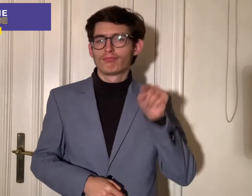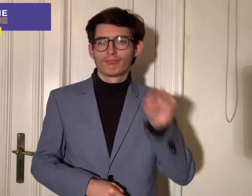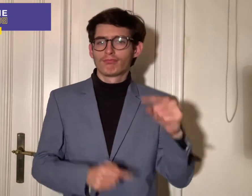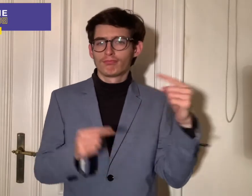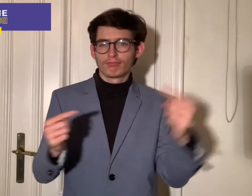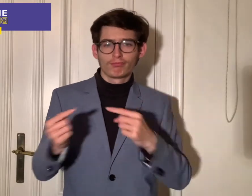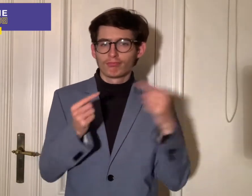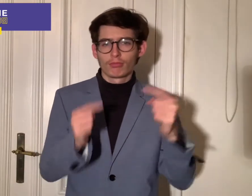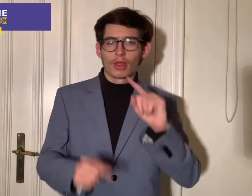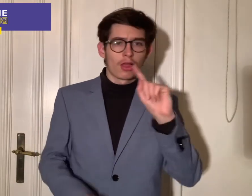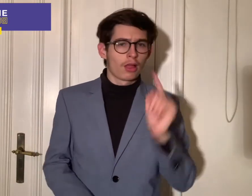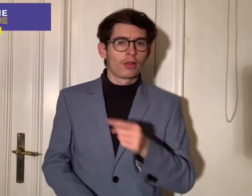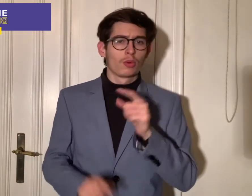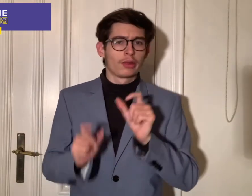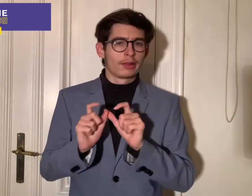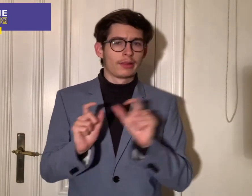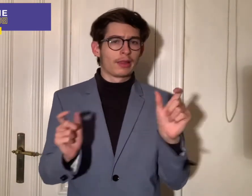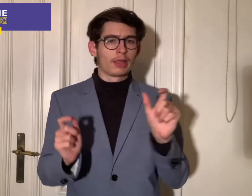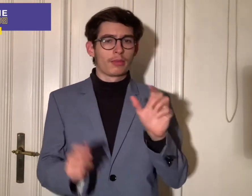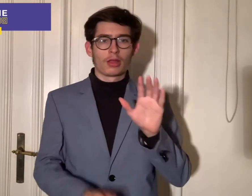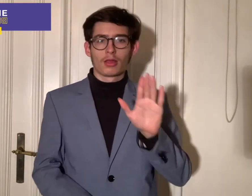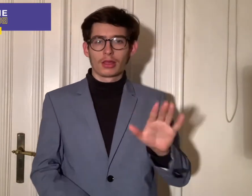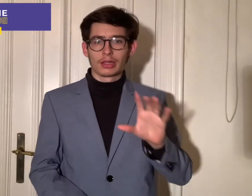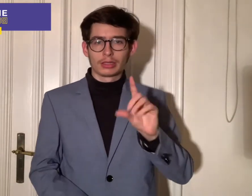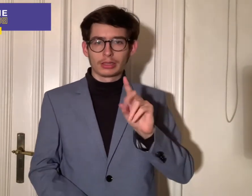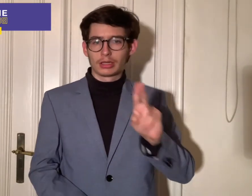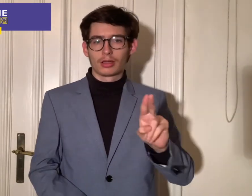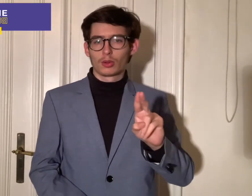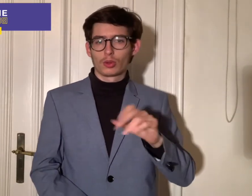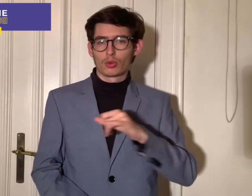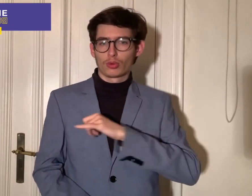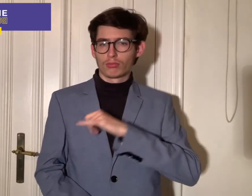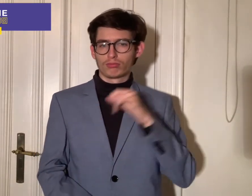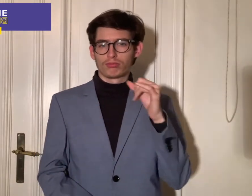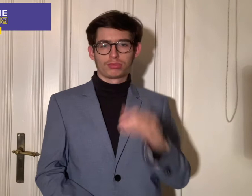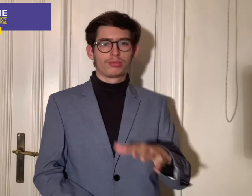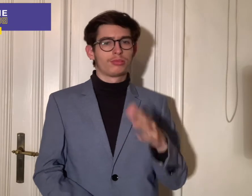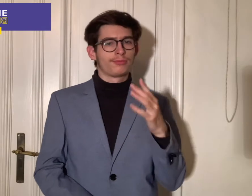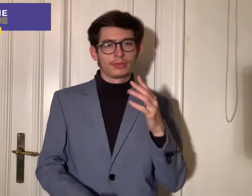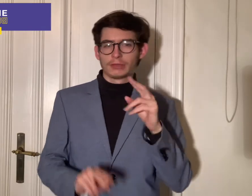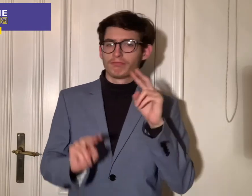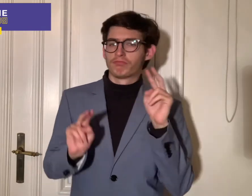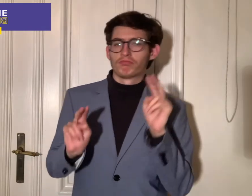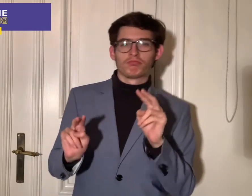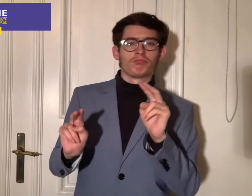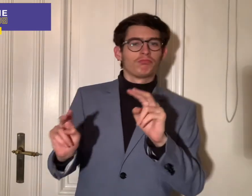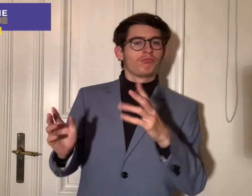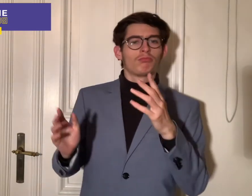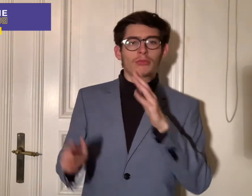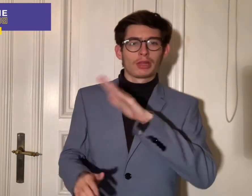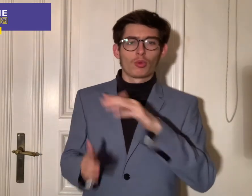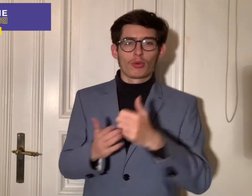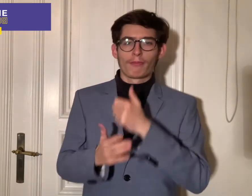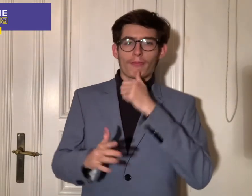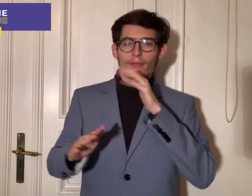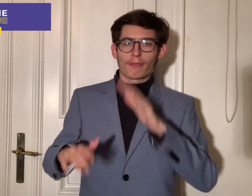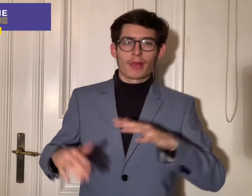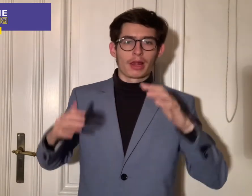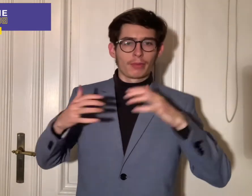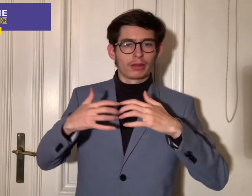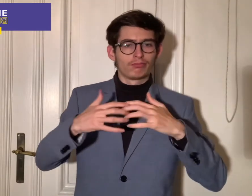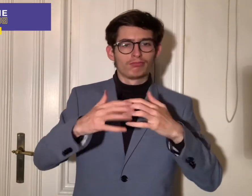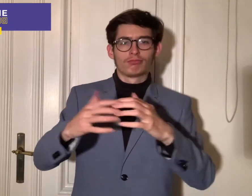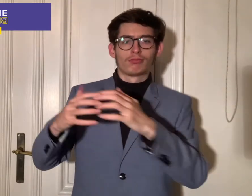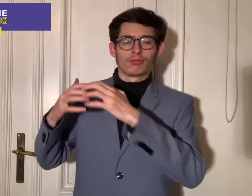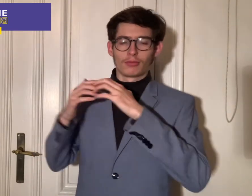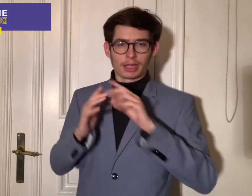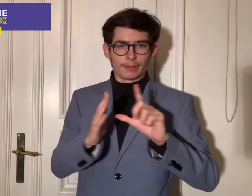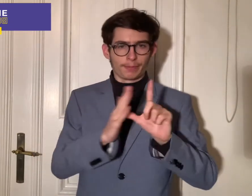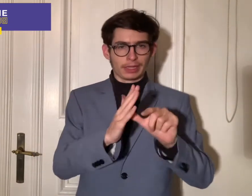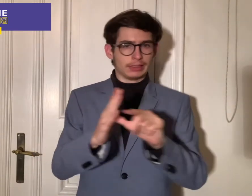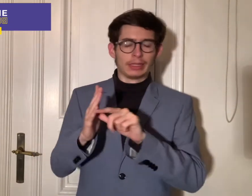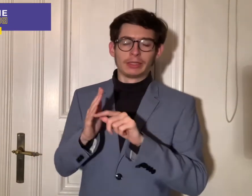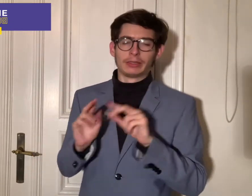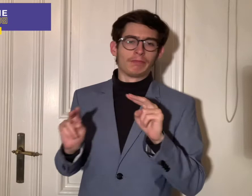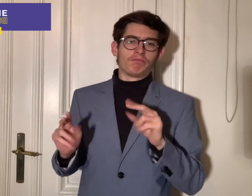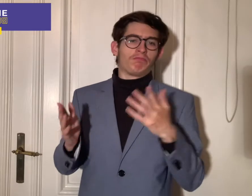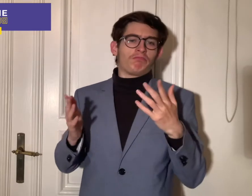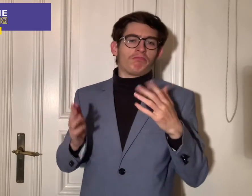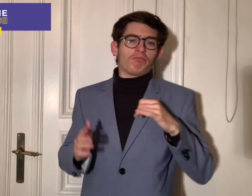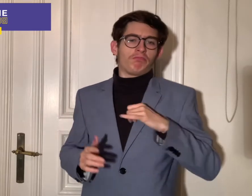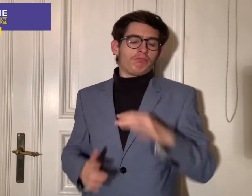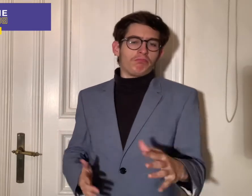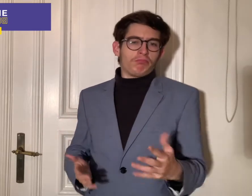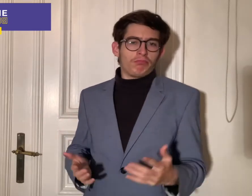Sie debattieren auch über das Desinteresse der CDU in Hinblick auf die Etablierung von Kinder- und Jugendparlament in den Bezirken.